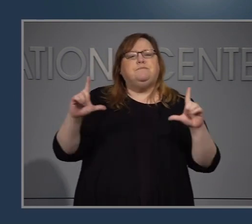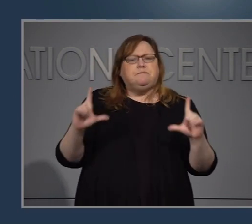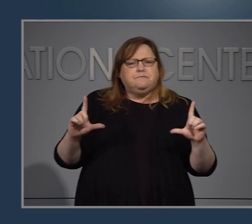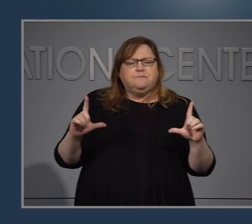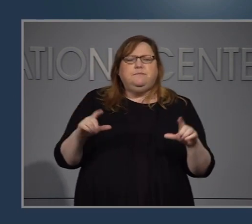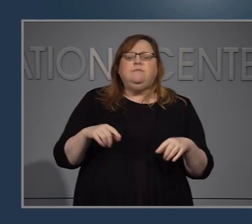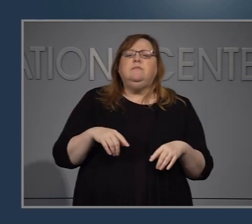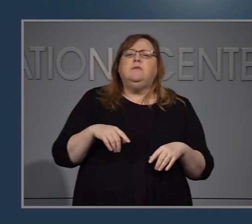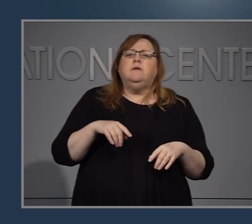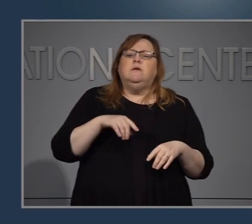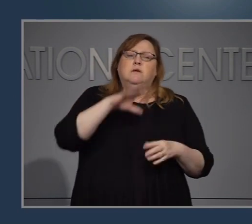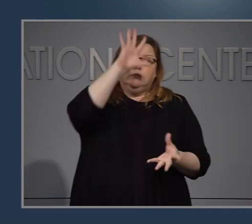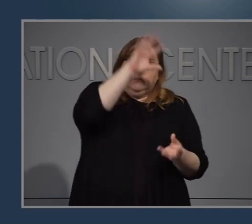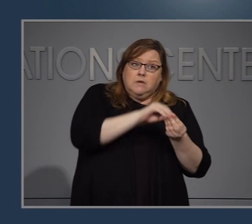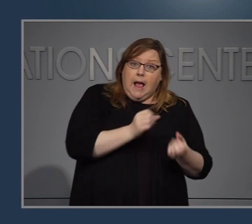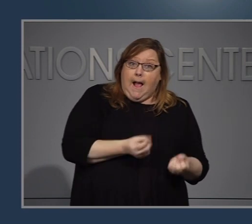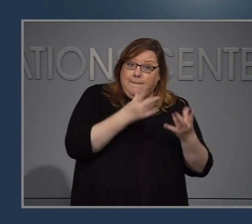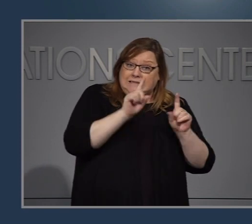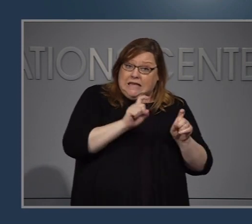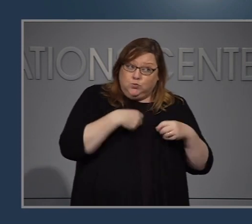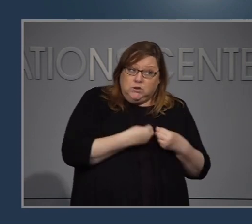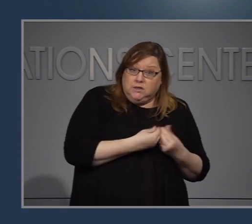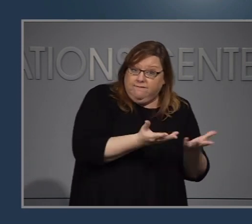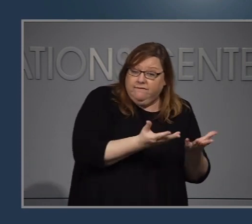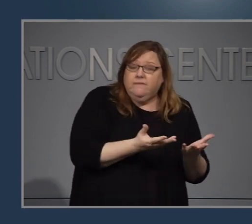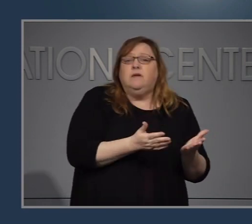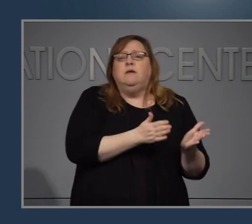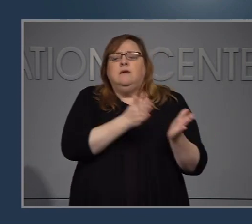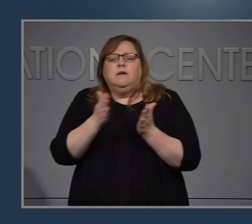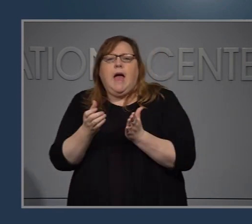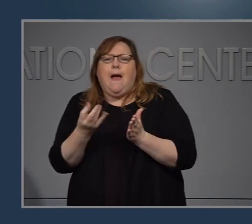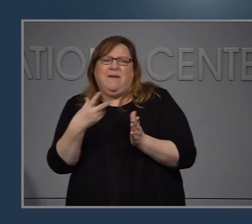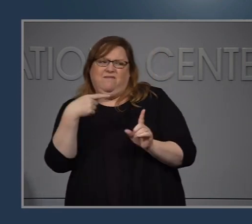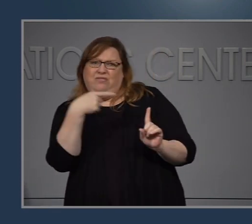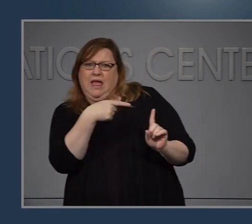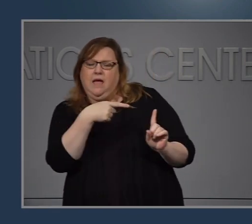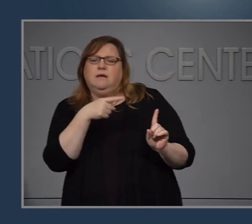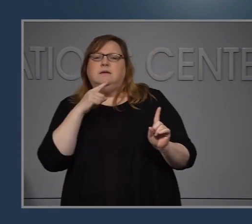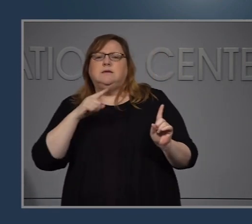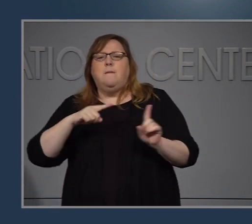positivas. Queremos ver esta gráfica en contexto de de las últimas dos que dimos, miento